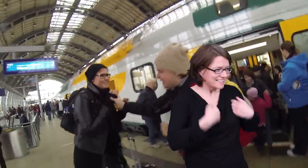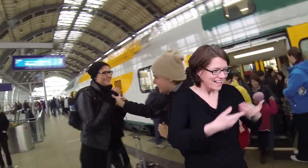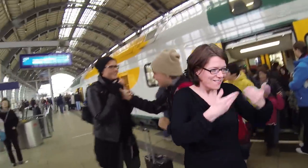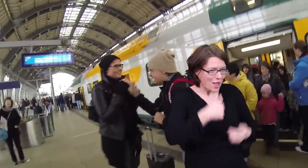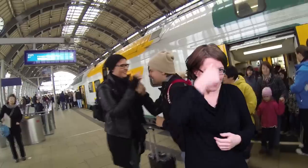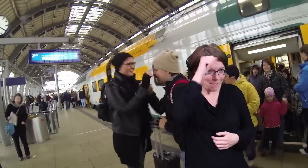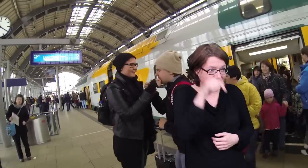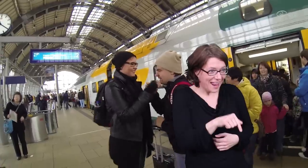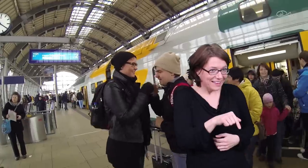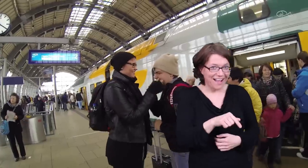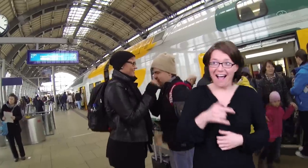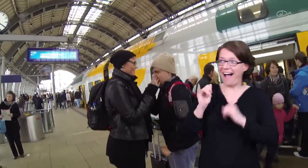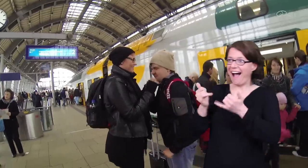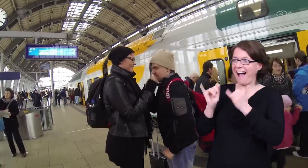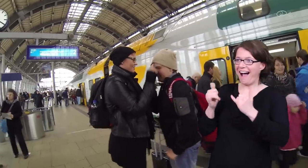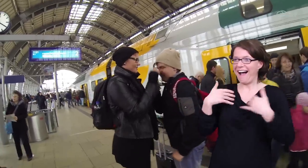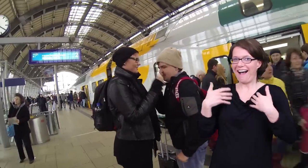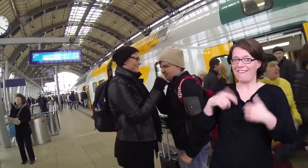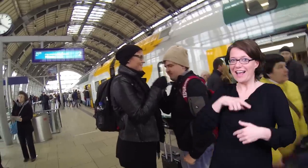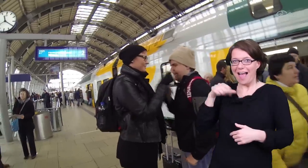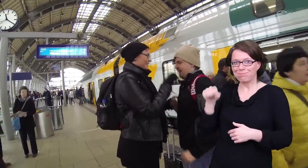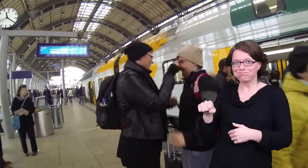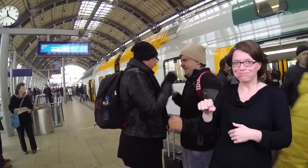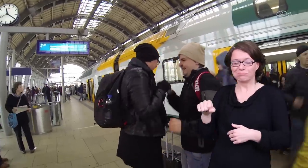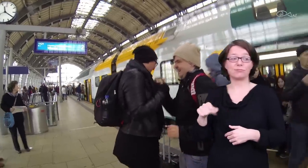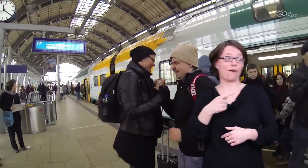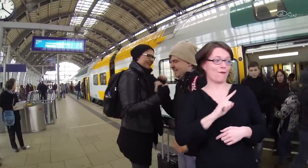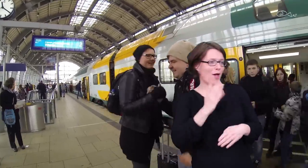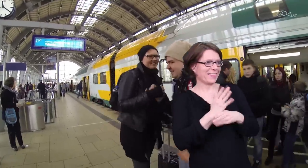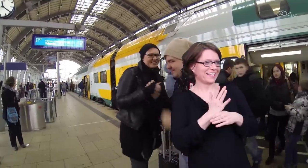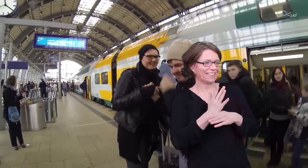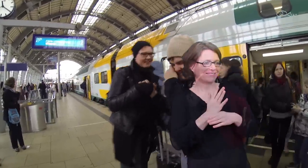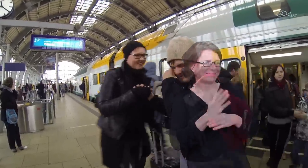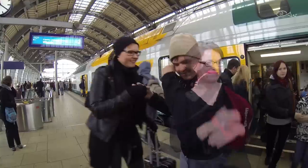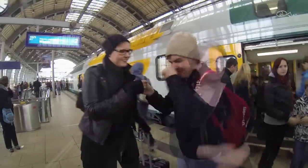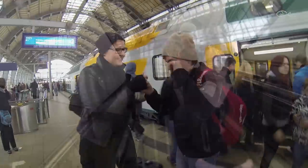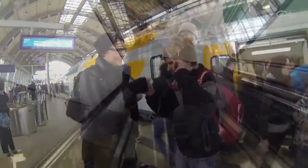Herzlich Willkommen in Berlin! EDI: Jaa! Ich freu mich! Wie lange bleiben wir? LAURA: Übers Wochenende